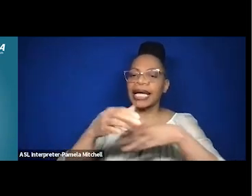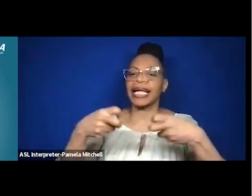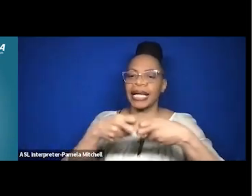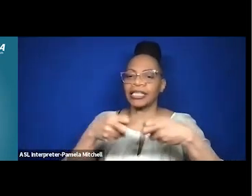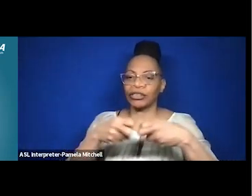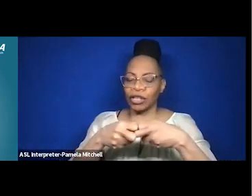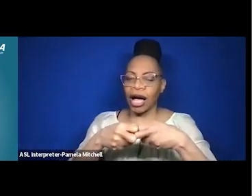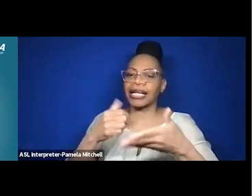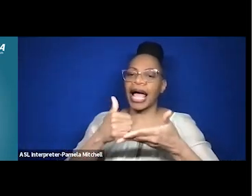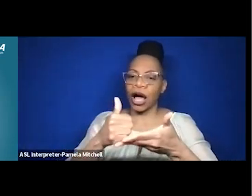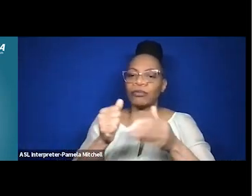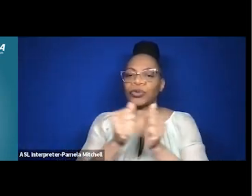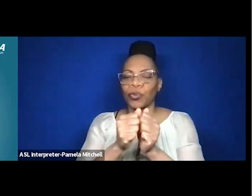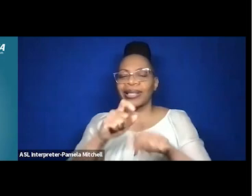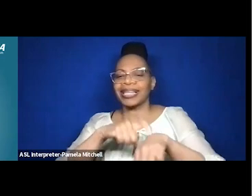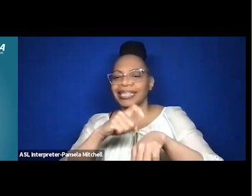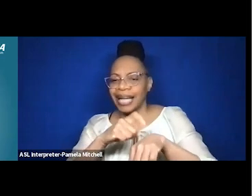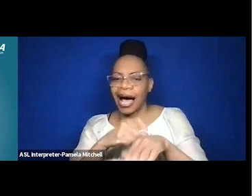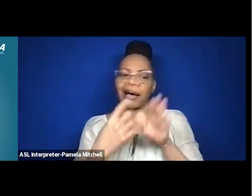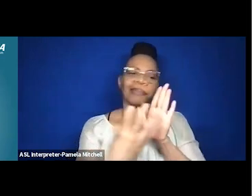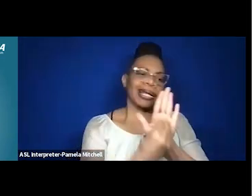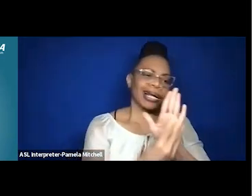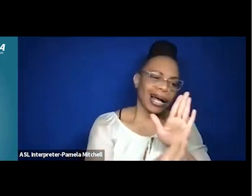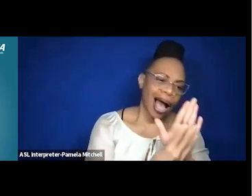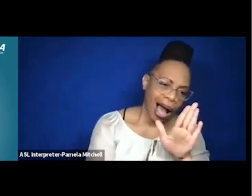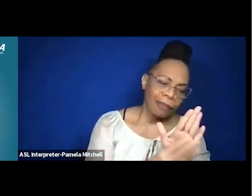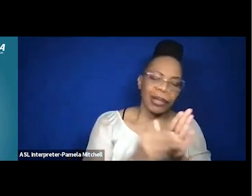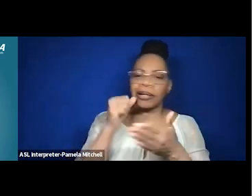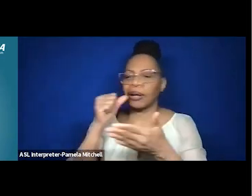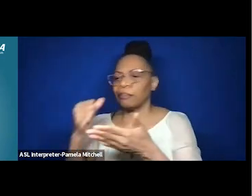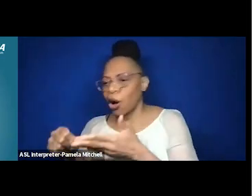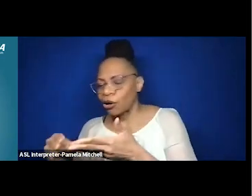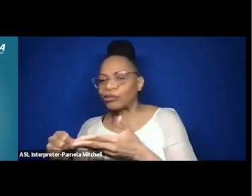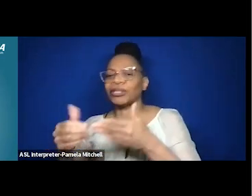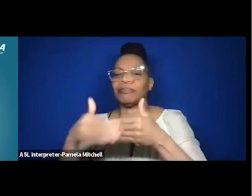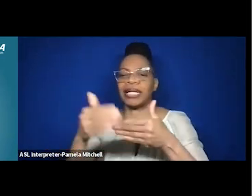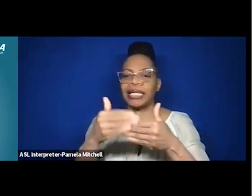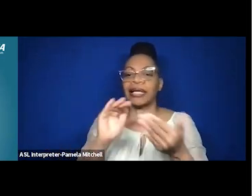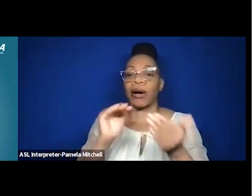en cuanto a copias, correos, puede ser más fácil que enviar documentos por fax.